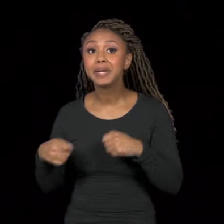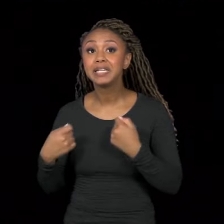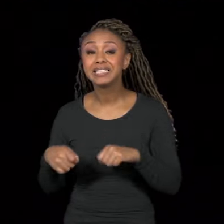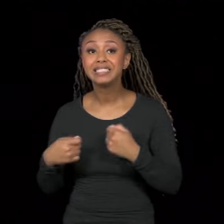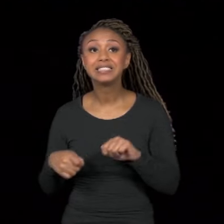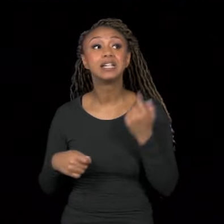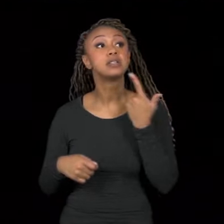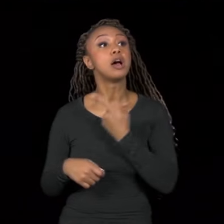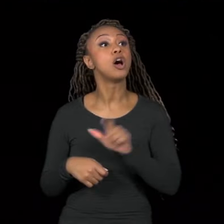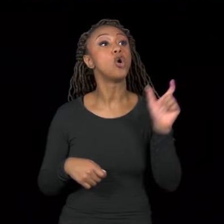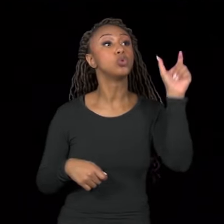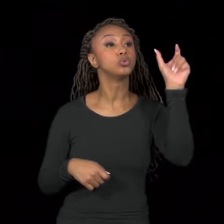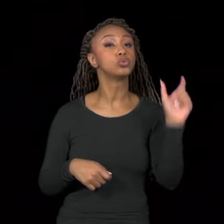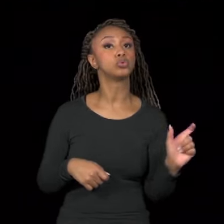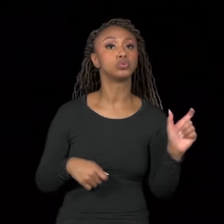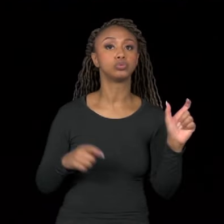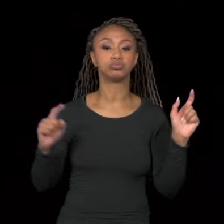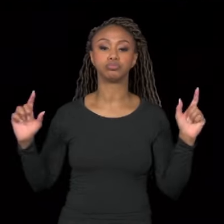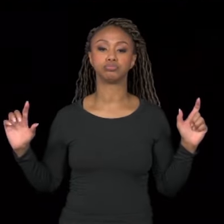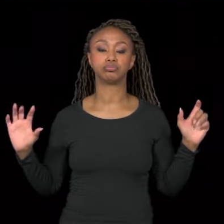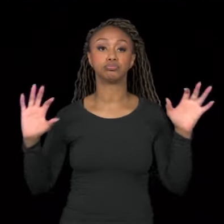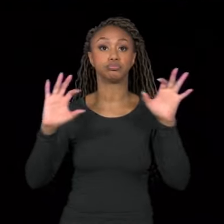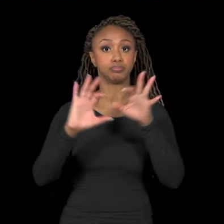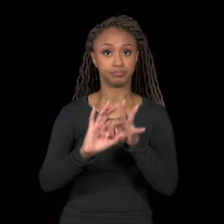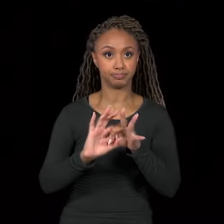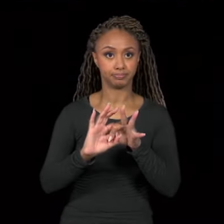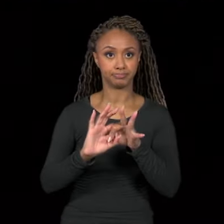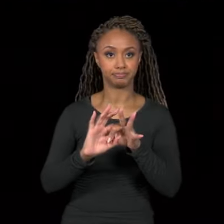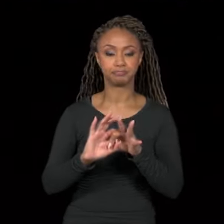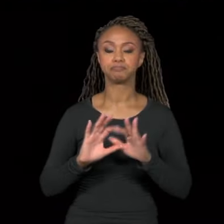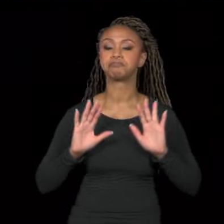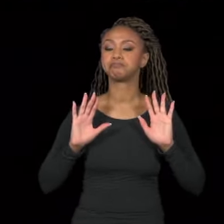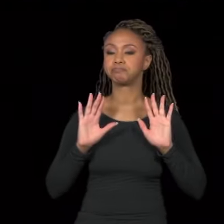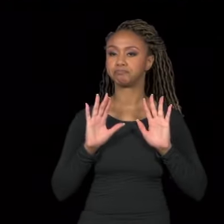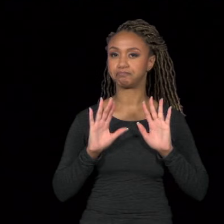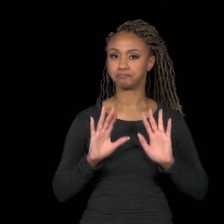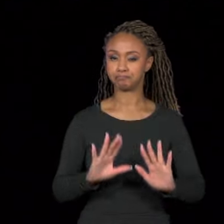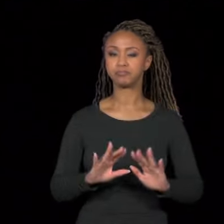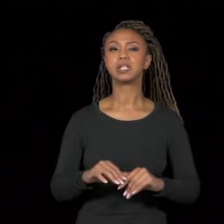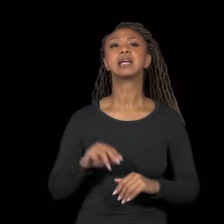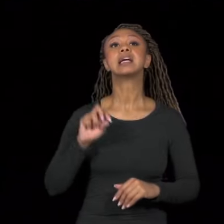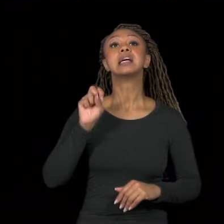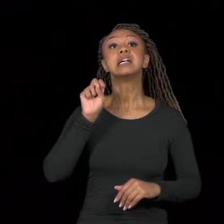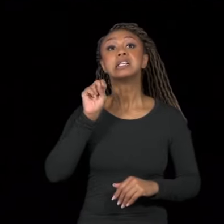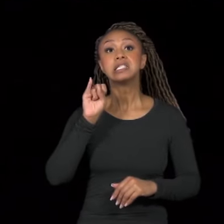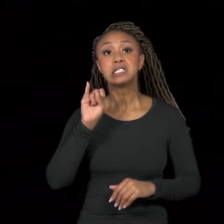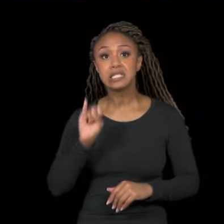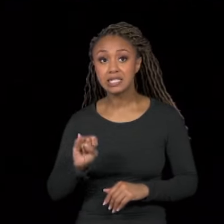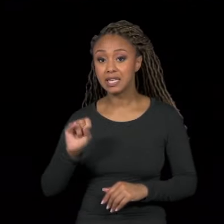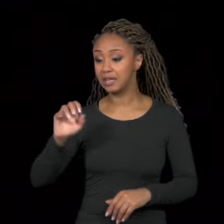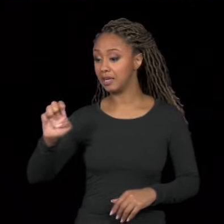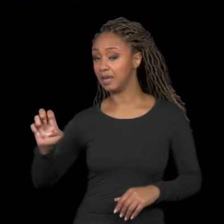TIPO RELACIONAMENTO. SE A PARTICIPAÇÃO DE UM TIPO RELACIONAMENTO É OBRIGATÓRIA, ELA É DITA